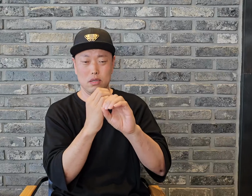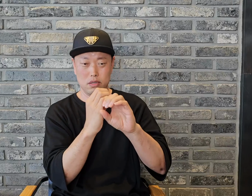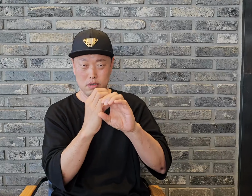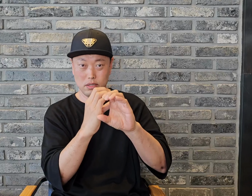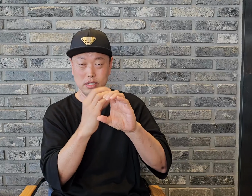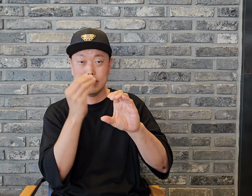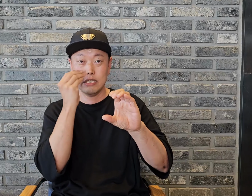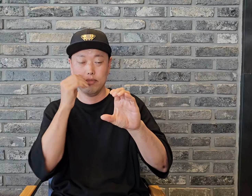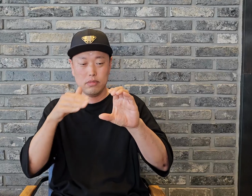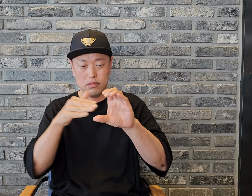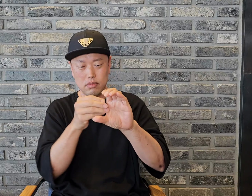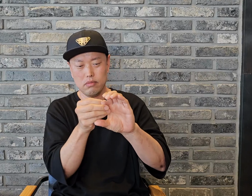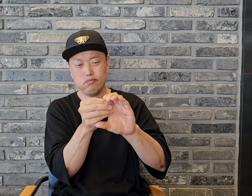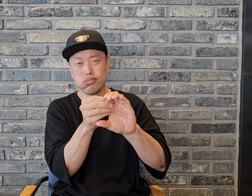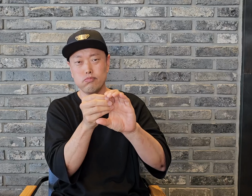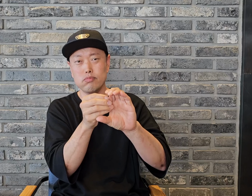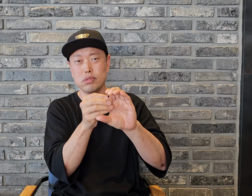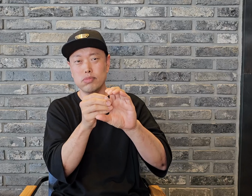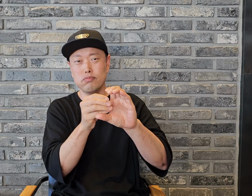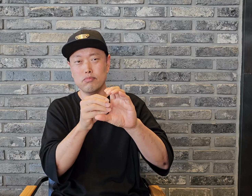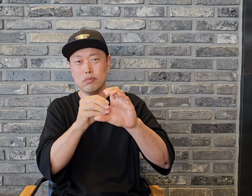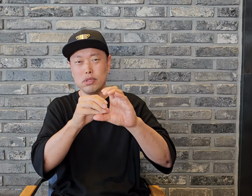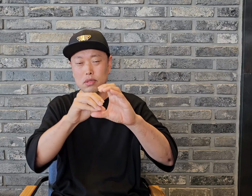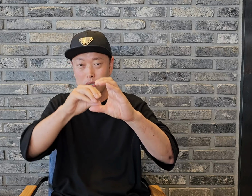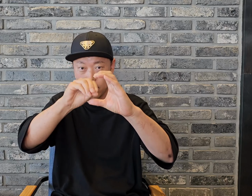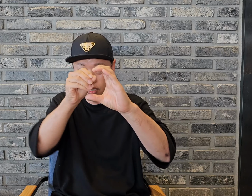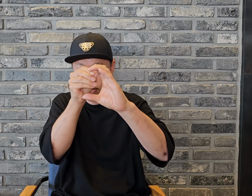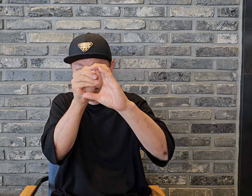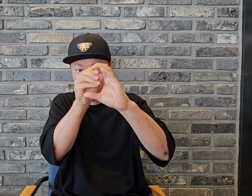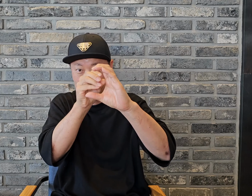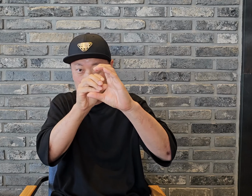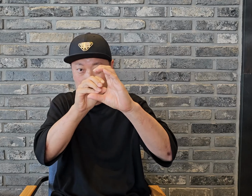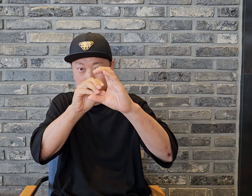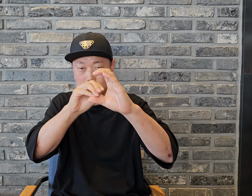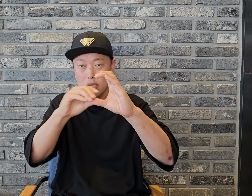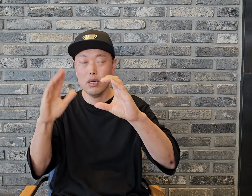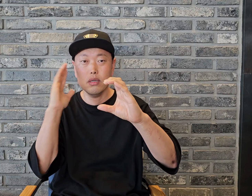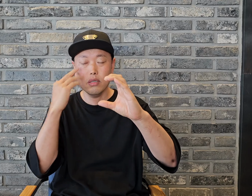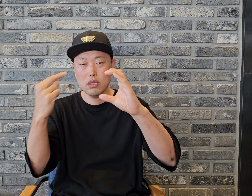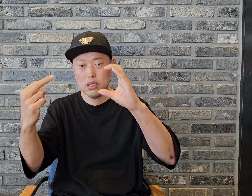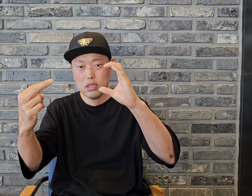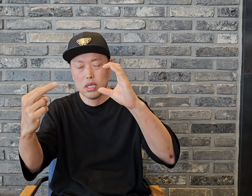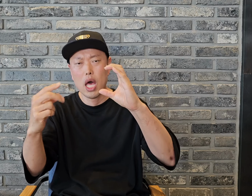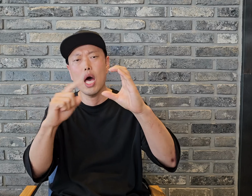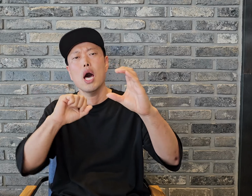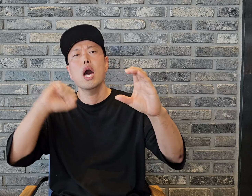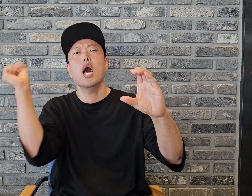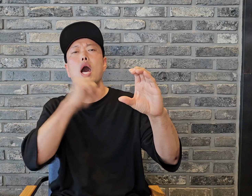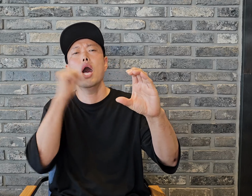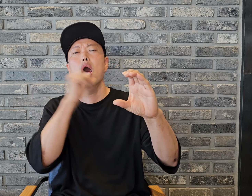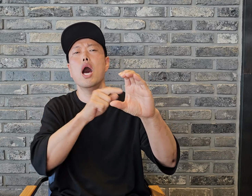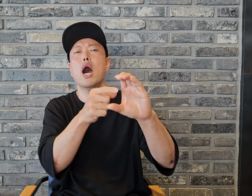このように油で満たされた血管を 手話で 表現するのが正解です 。 血管の中の油を見せれば、